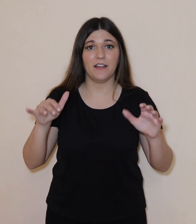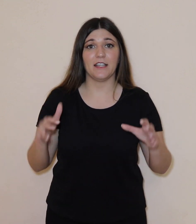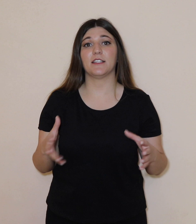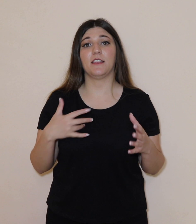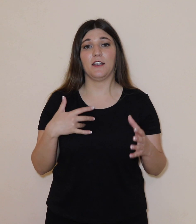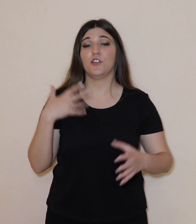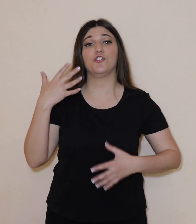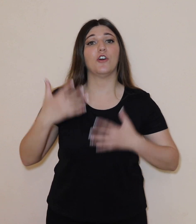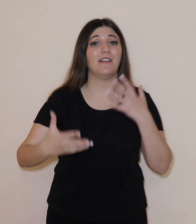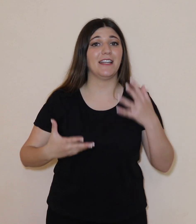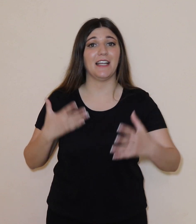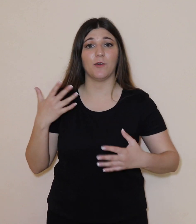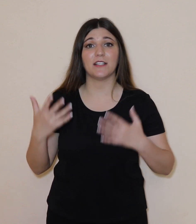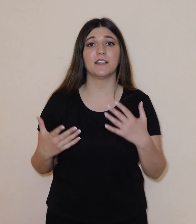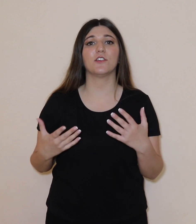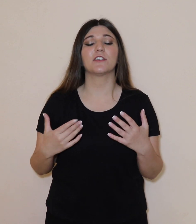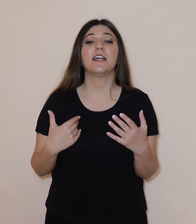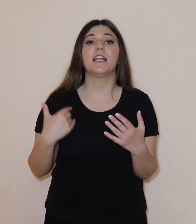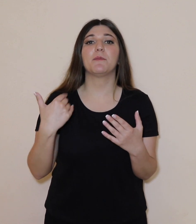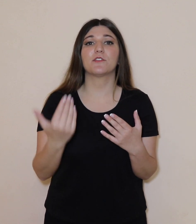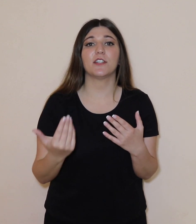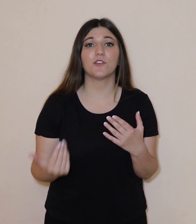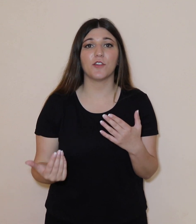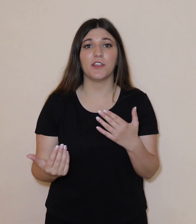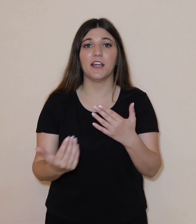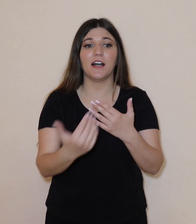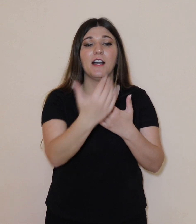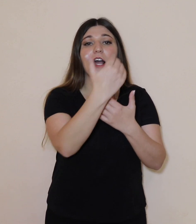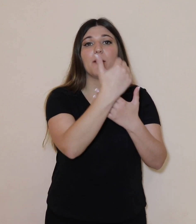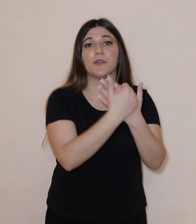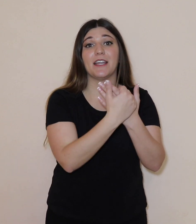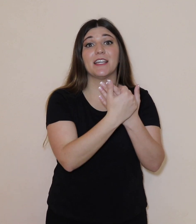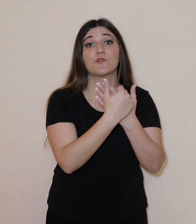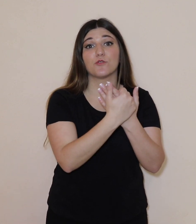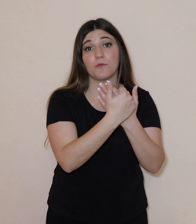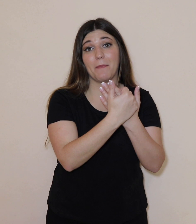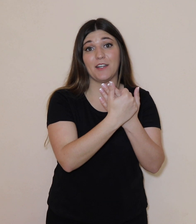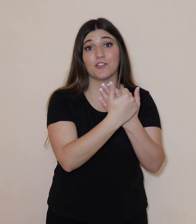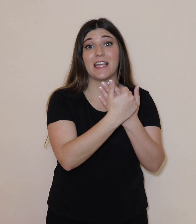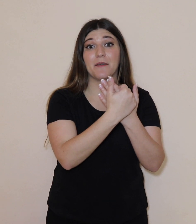es decir, yo hablaría de lengua de signos y la persona sordociega apoyaría sus manos en